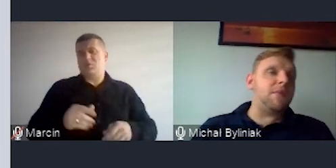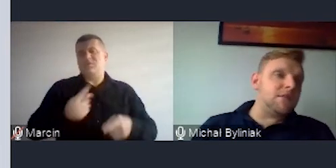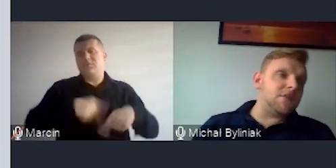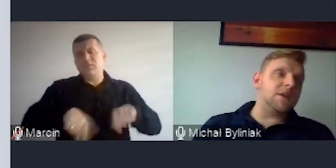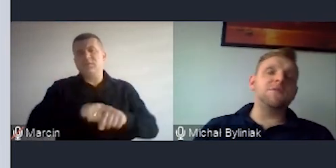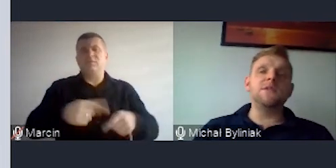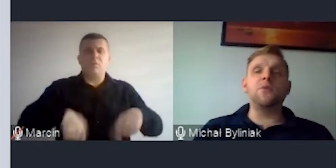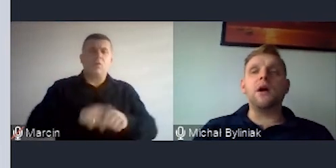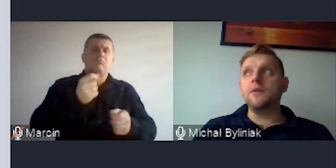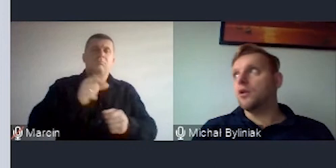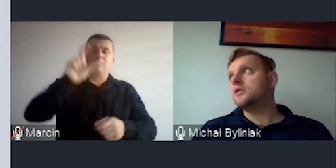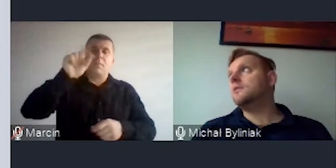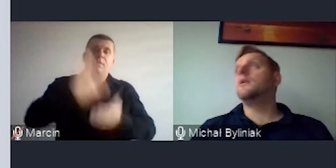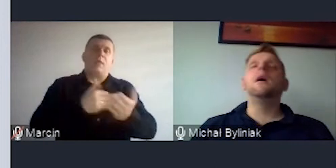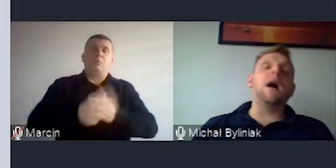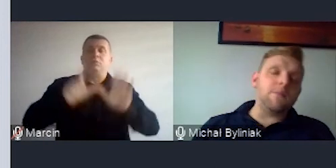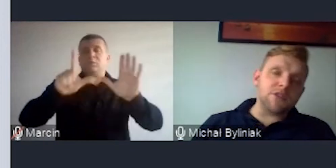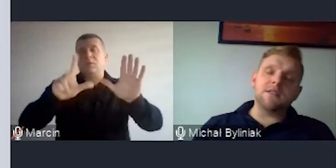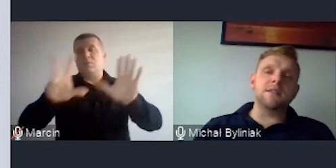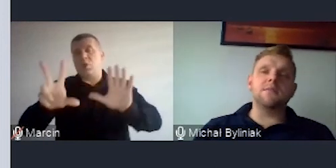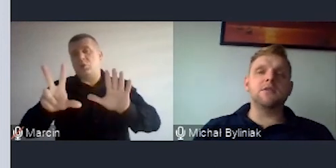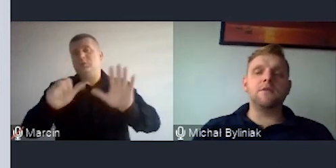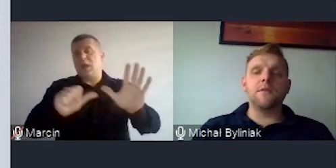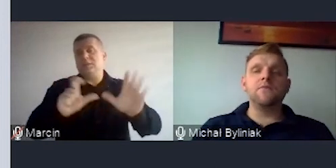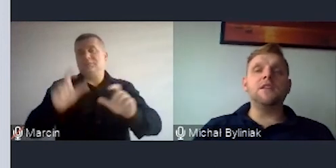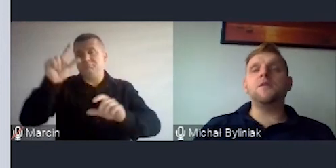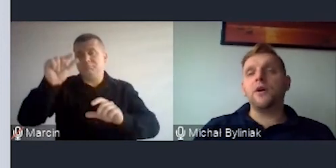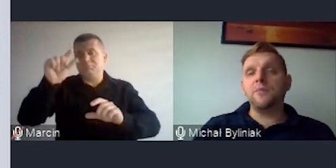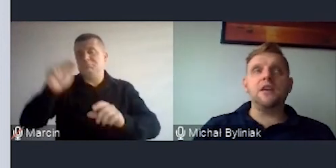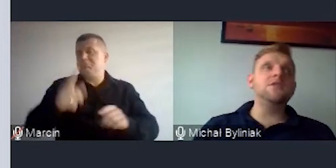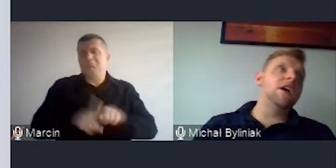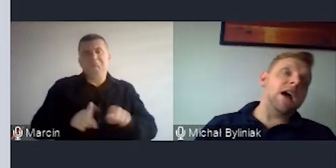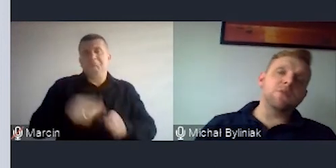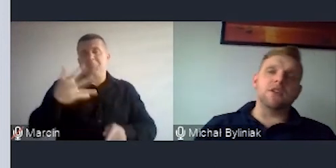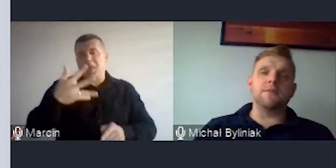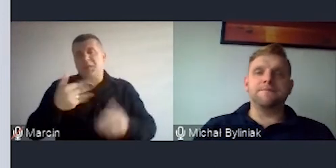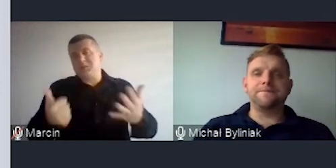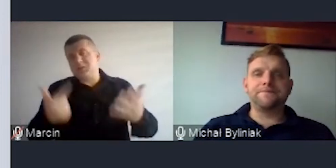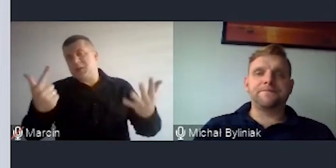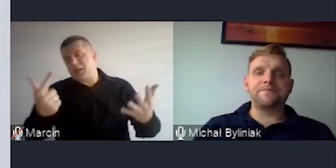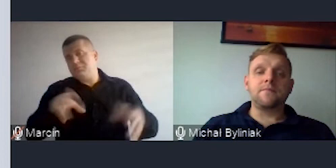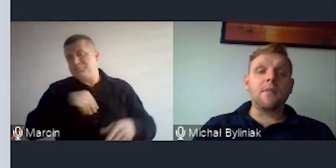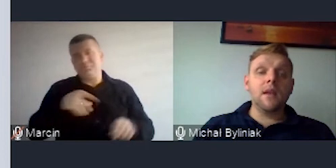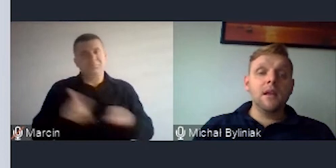mając odległość między półkami 8, albo 6 centymetrów i tych półek 5, albo 7